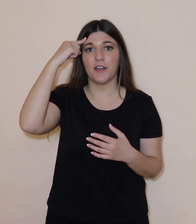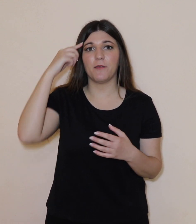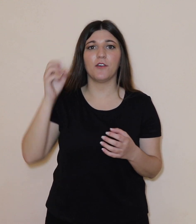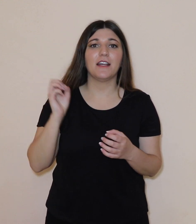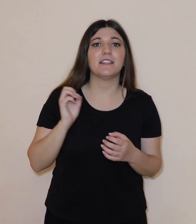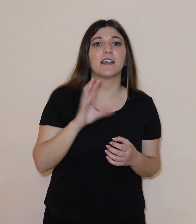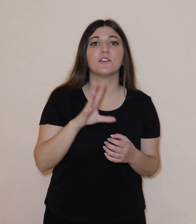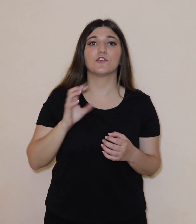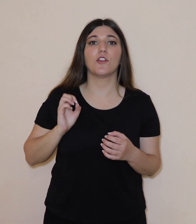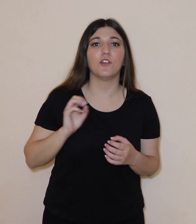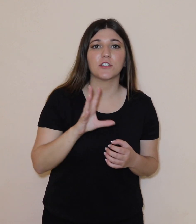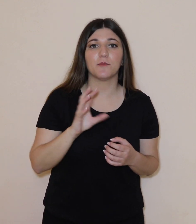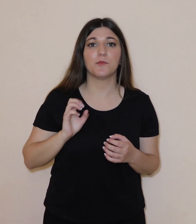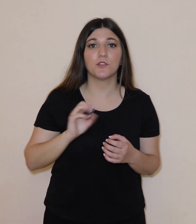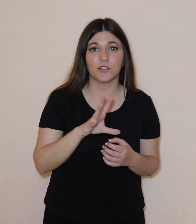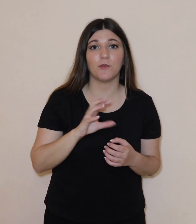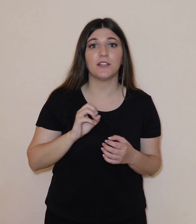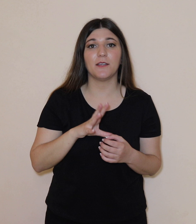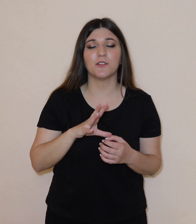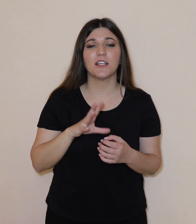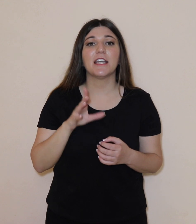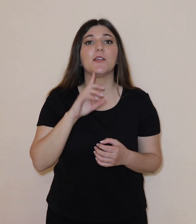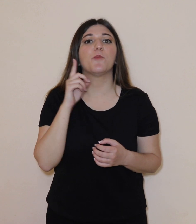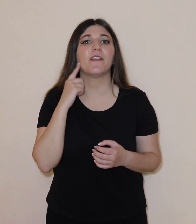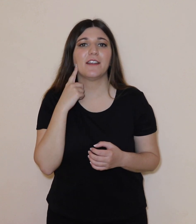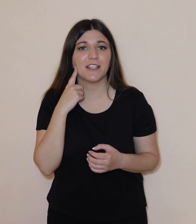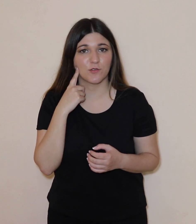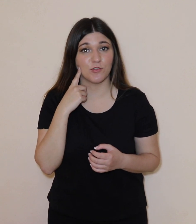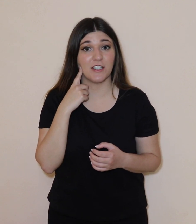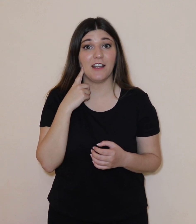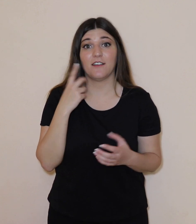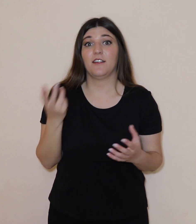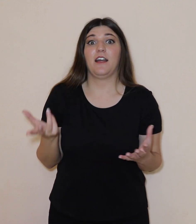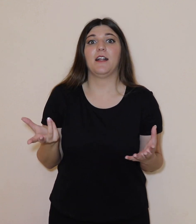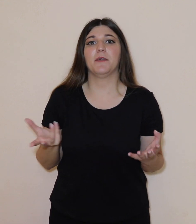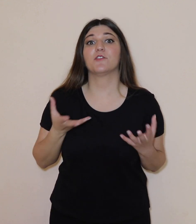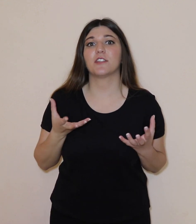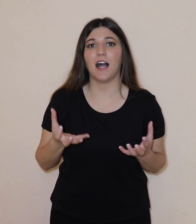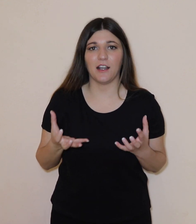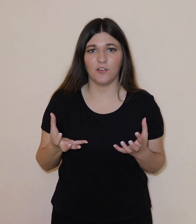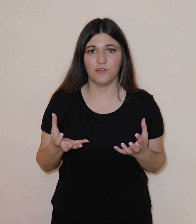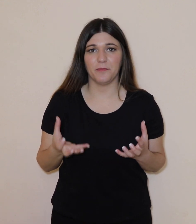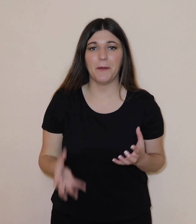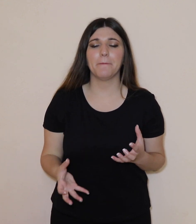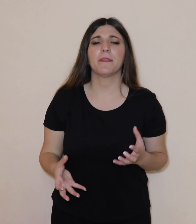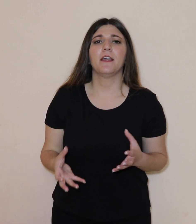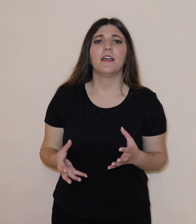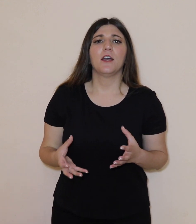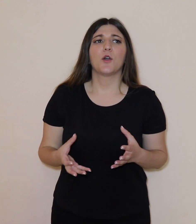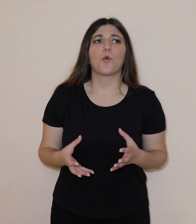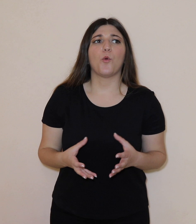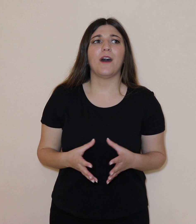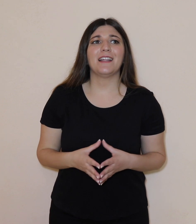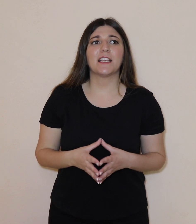cerebro lleguen todos los impulsos auditivos y puedan escuchar al menos algo. ¿Cuál es el